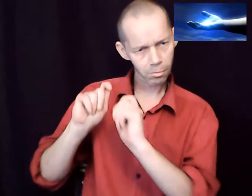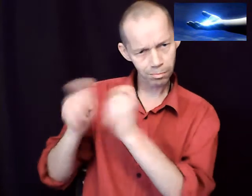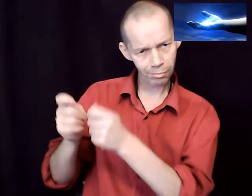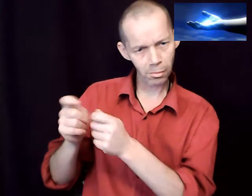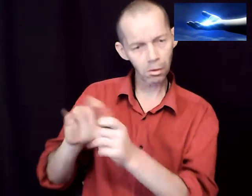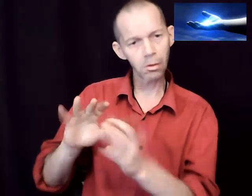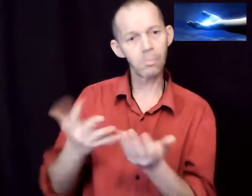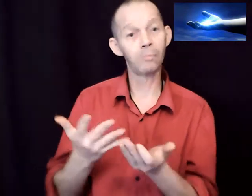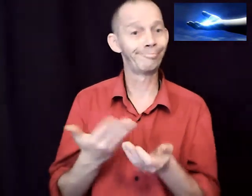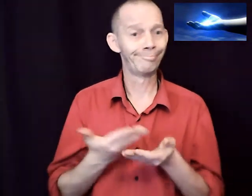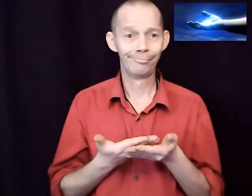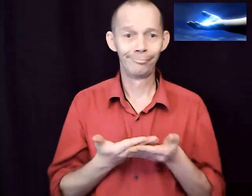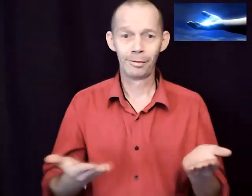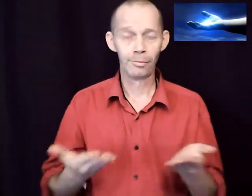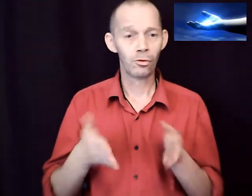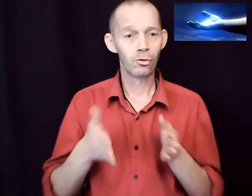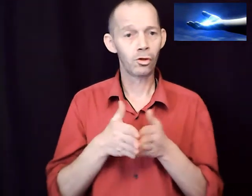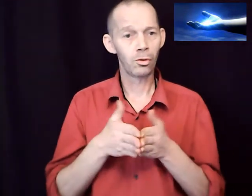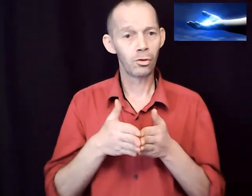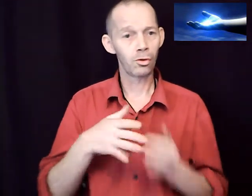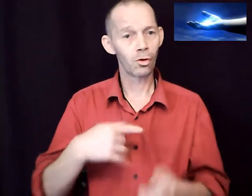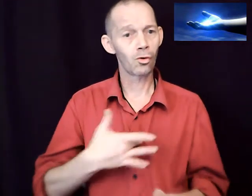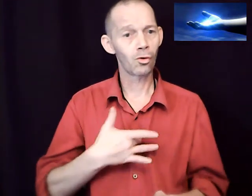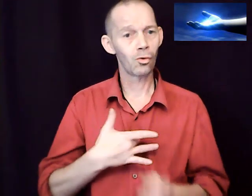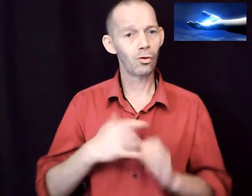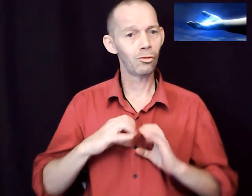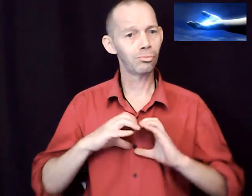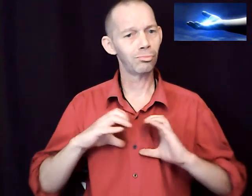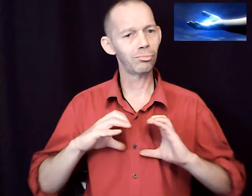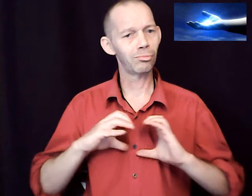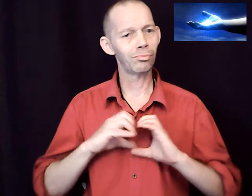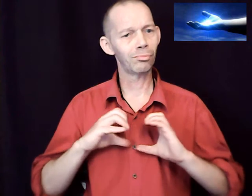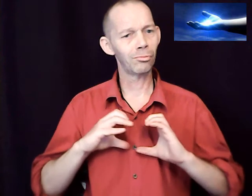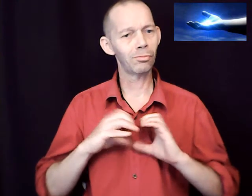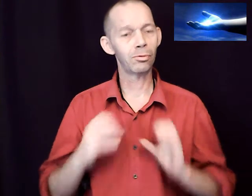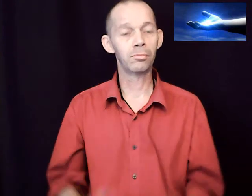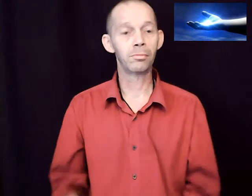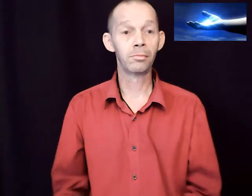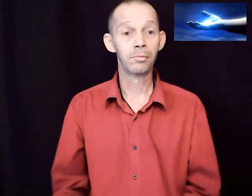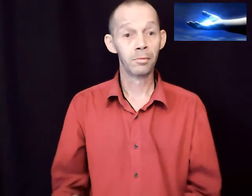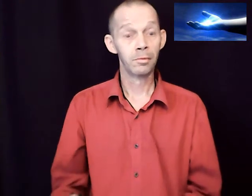Comment le nommer ? Simplement demander son coeur